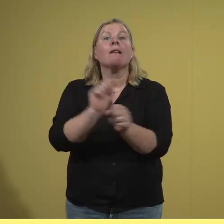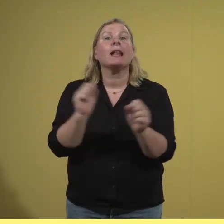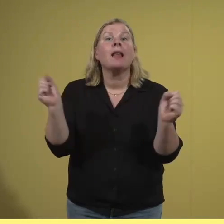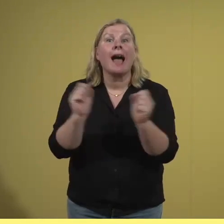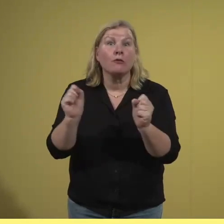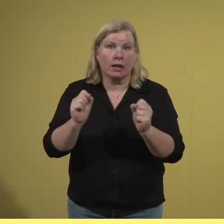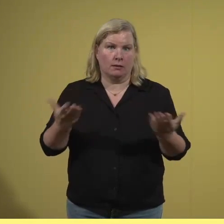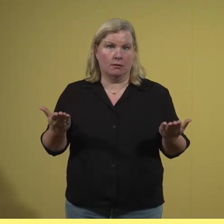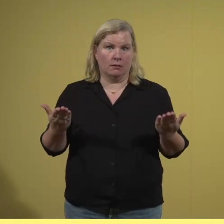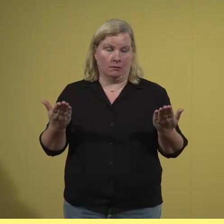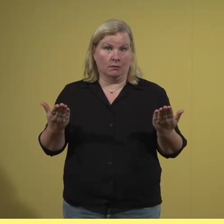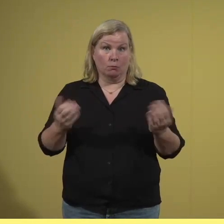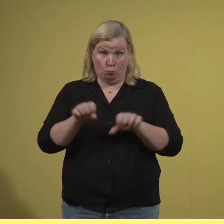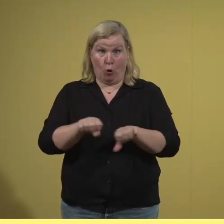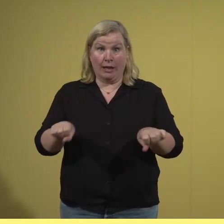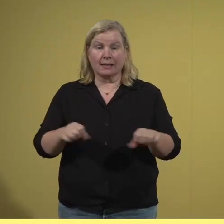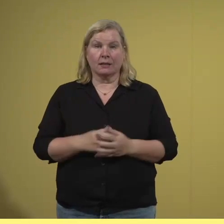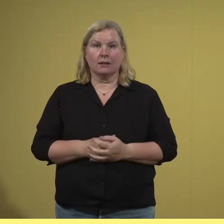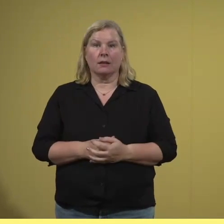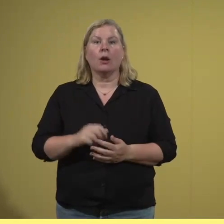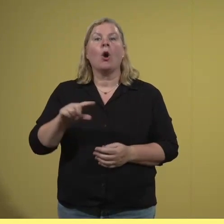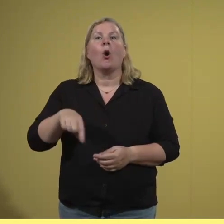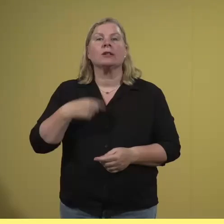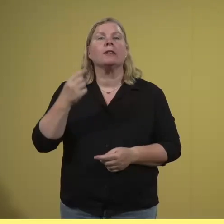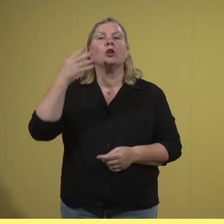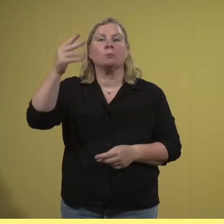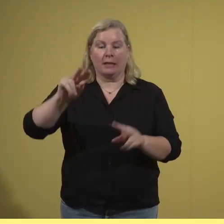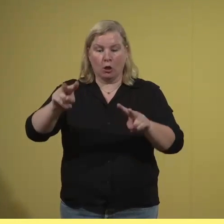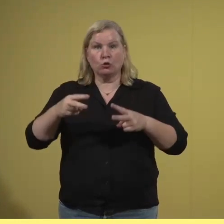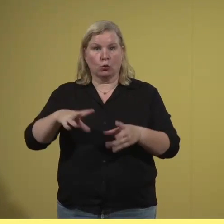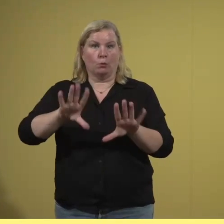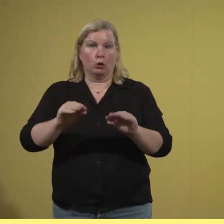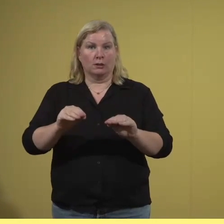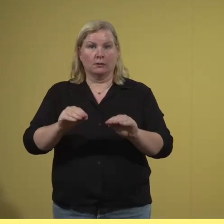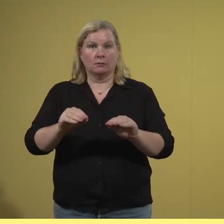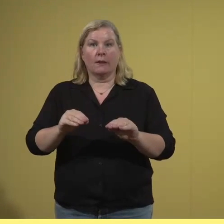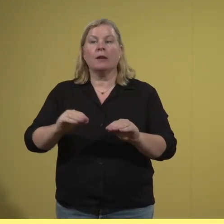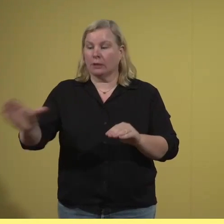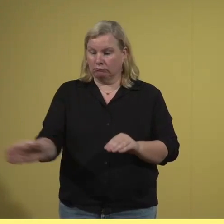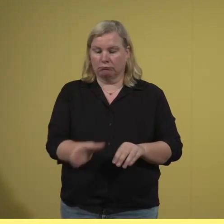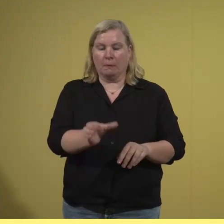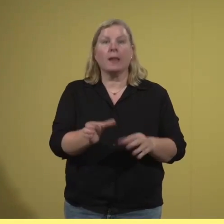Du kannst ihm sogar einfrieren, wissen auch nicht viele. Und kannst ihn dann wieder anfüttern, son ennt man das. Das heißt, wenn ich ihn jetzt brauche,